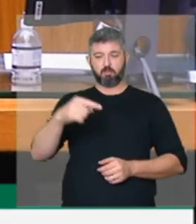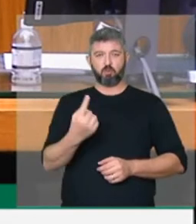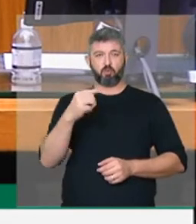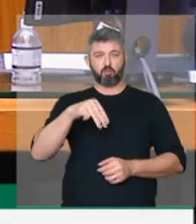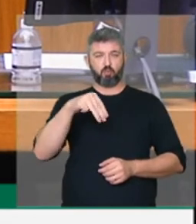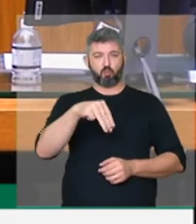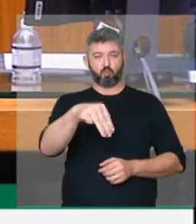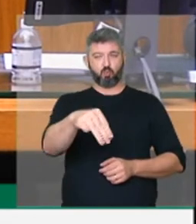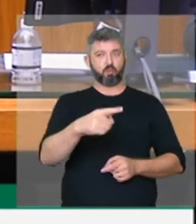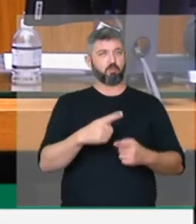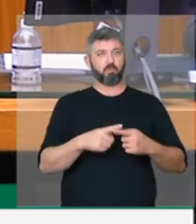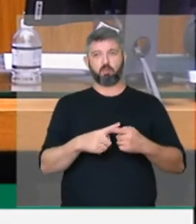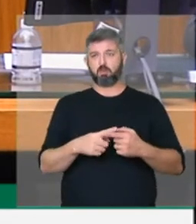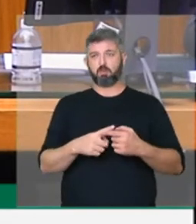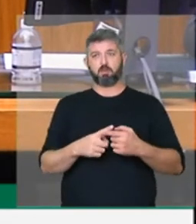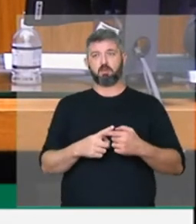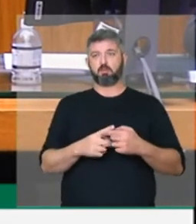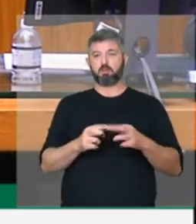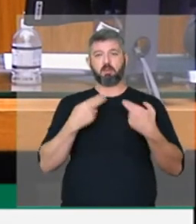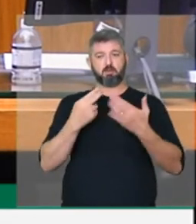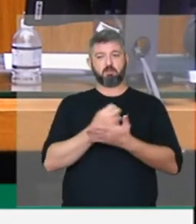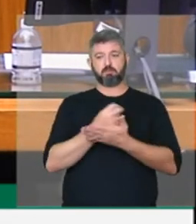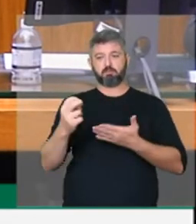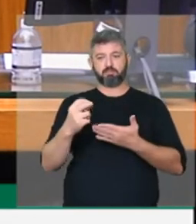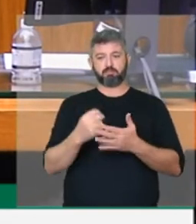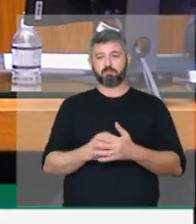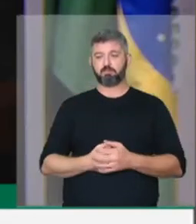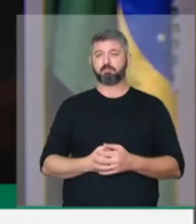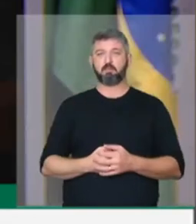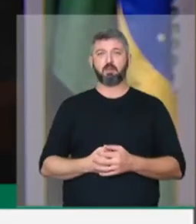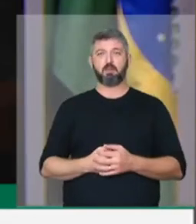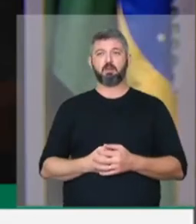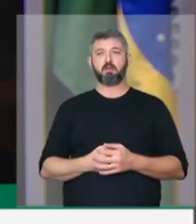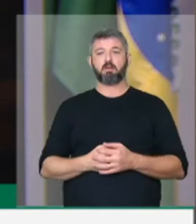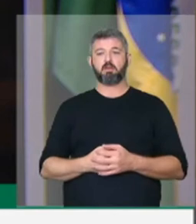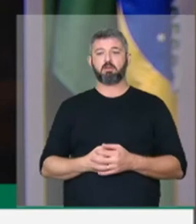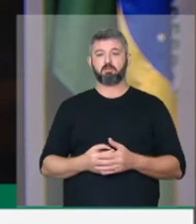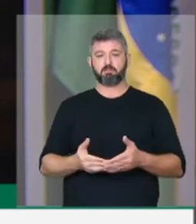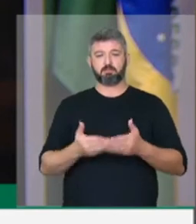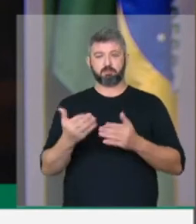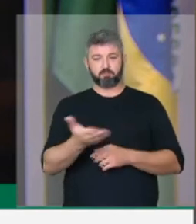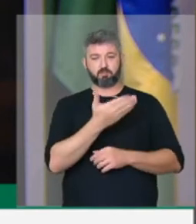DEPOIS MAIS TEMPO DE UM MINUTO PORQUE NÓS TEMOS A SESSÃO... DEPUTADA DRA. SORAYA MANATO COM A PALAVRA.